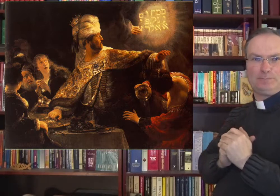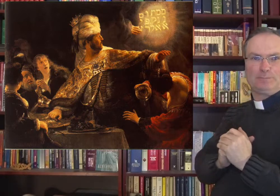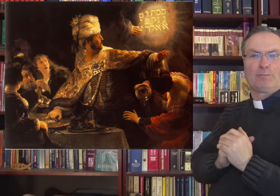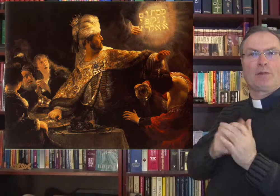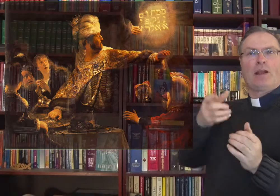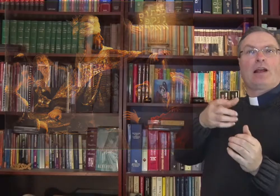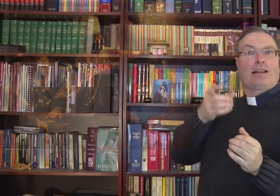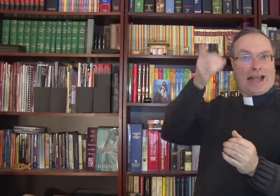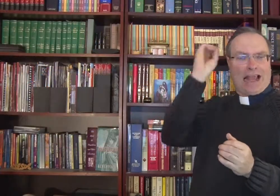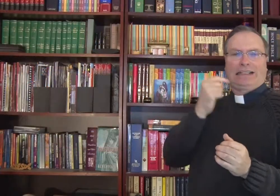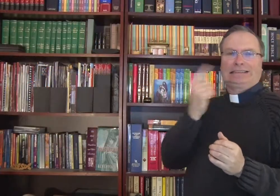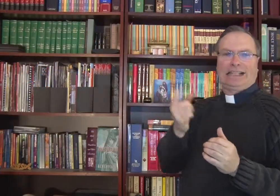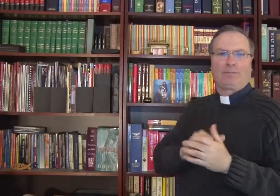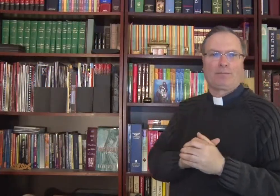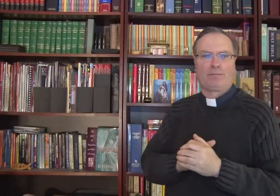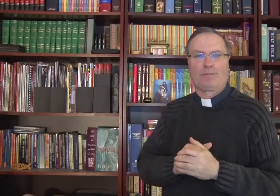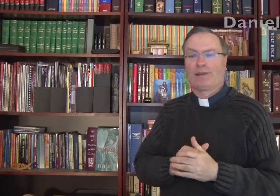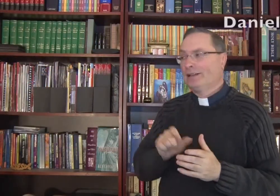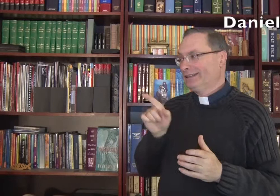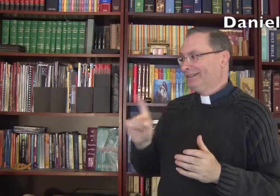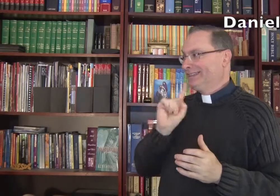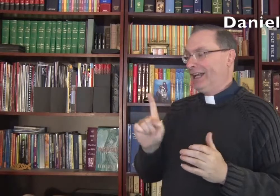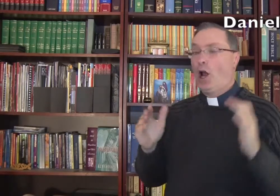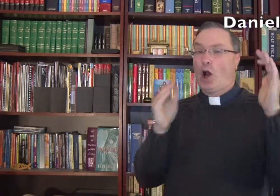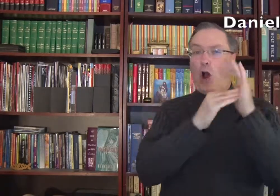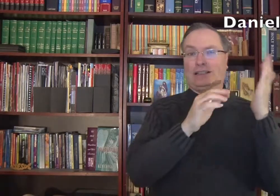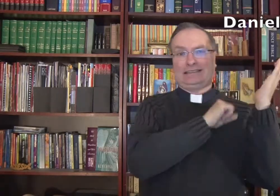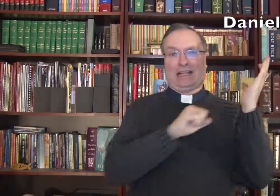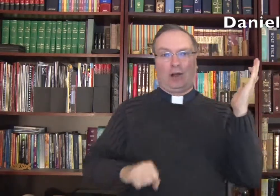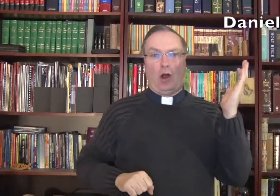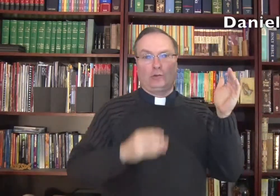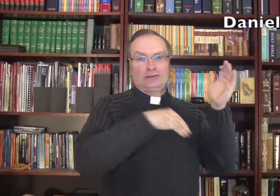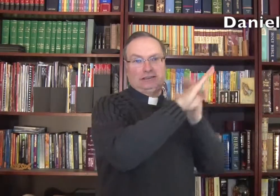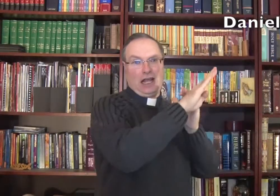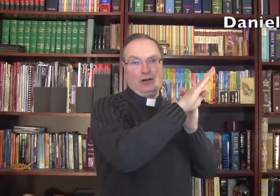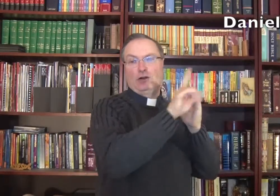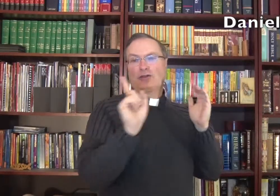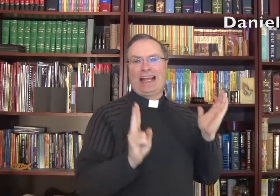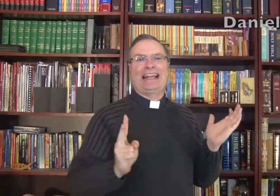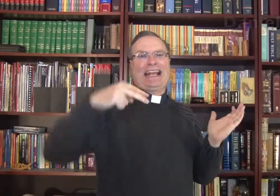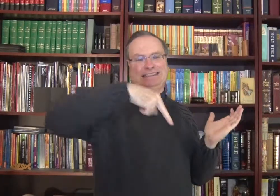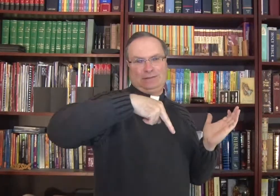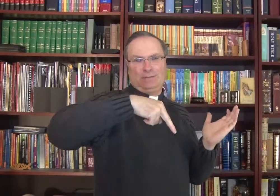Daniel disait: «C'est contre le Seigneur du ciel que tu t'es dressé.